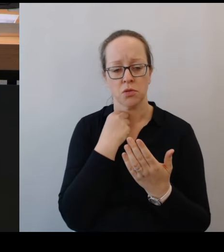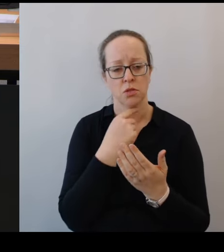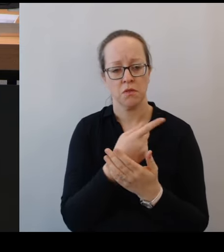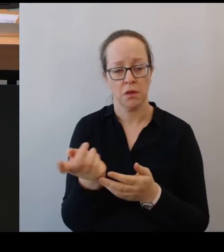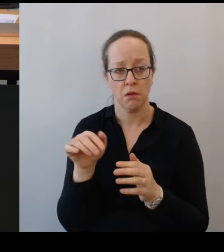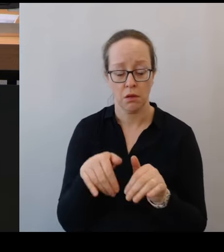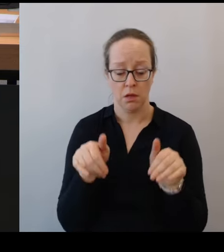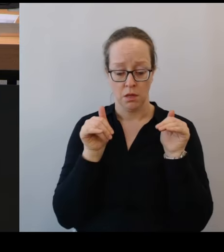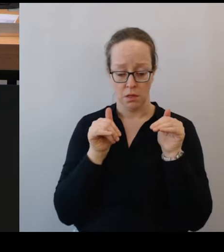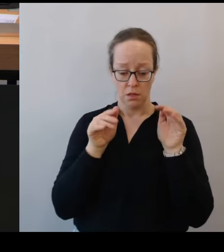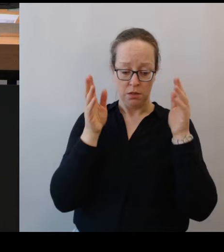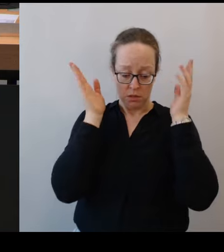das ist jetzt!